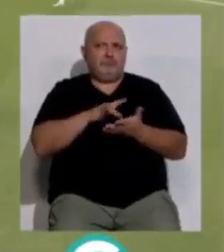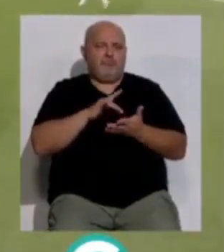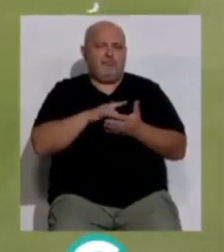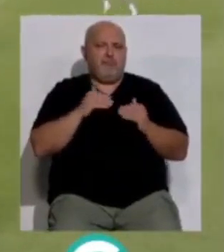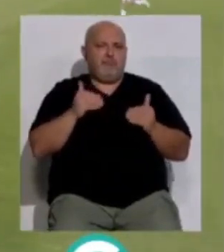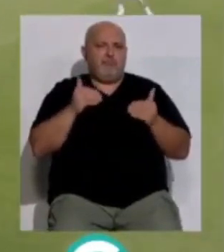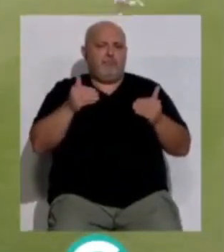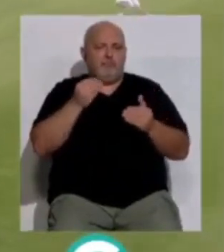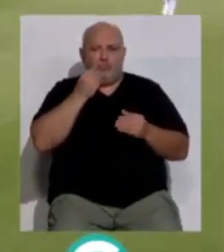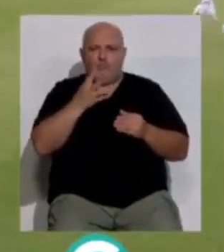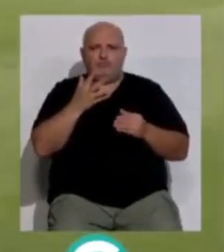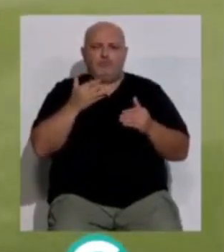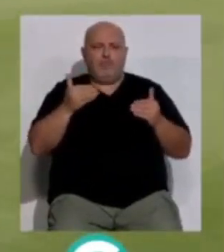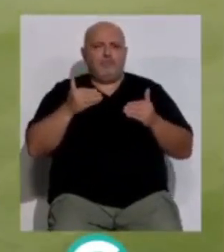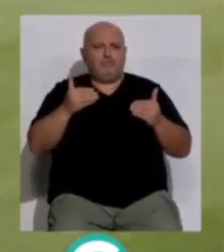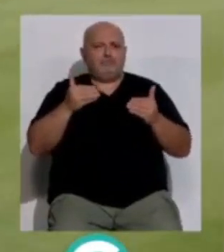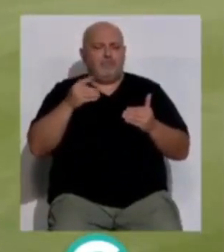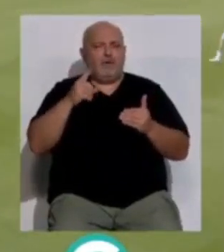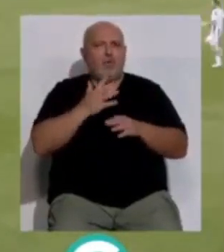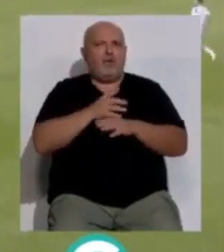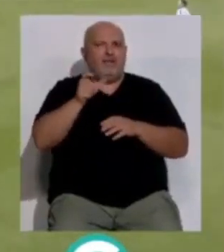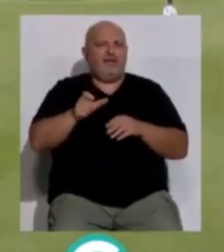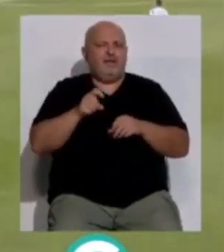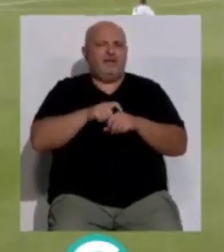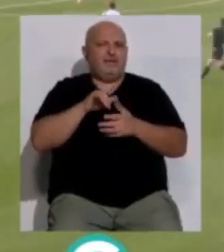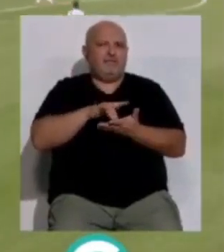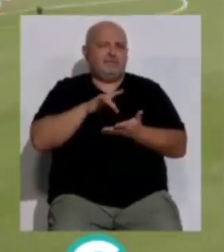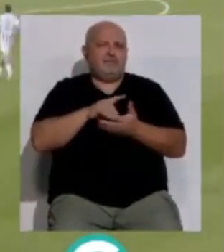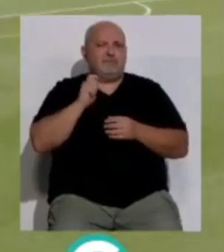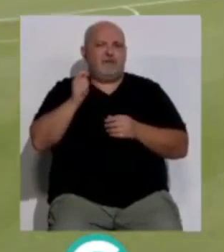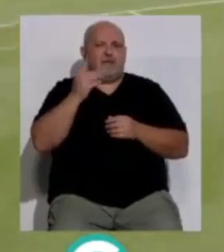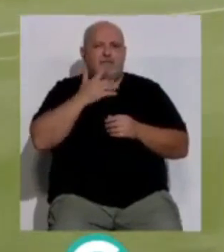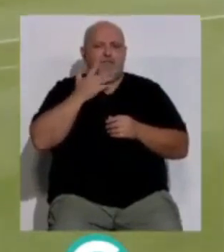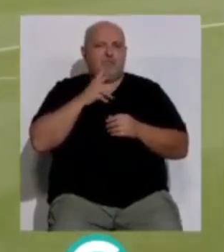arriba muy bien yendo por abajo también un jugador que le han sacado tarjetas amarillas nunca una